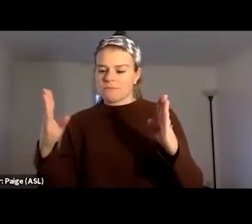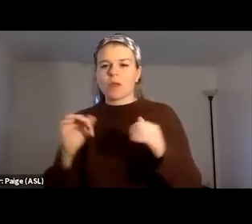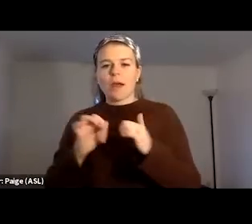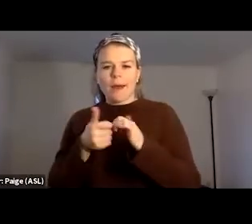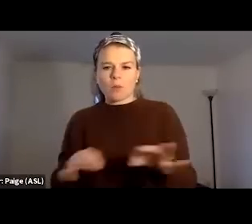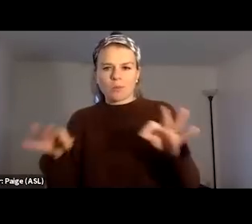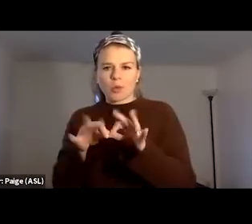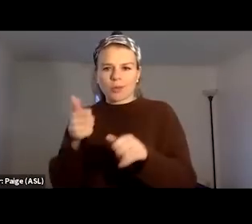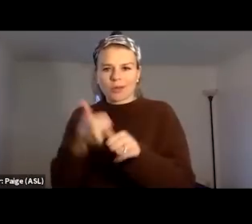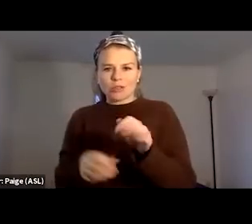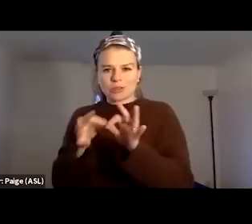para su idea de ciudadanía.